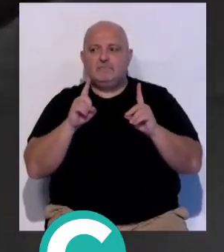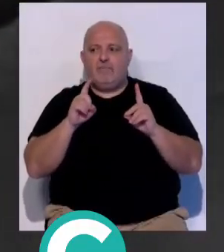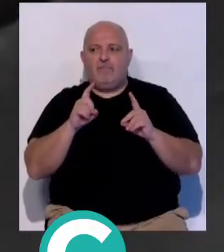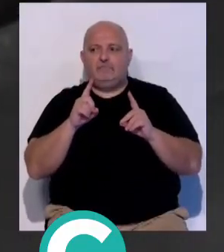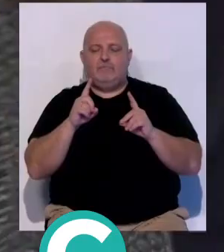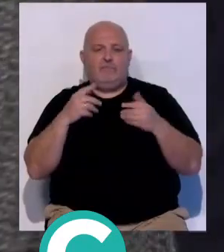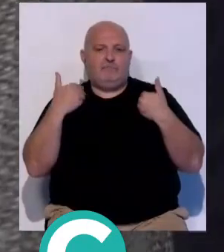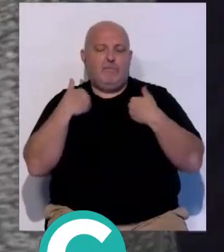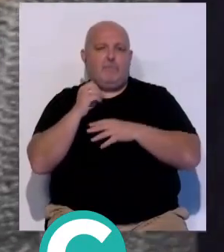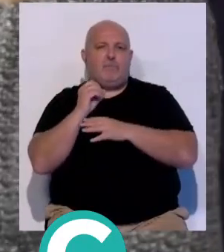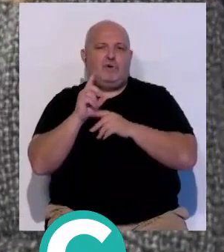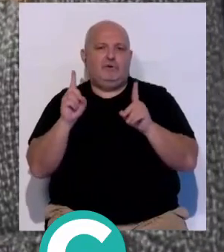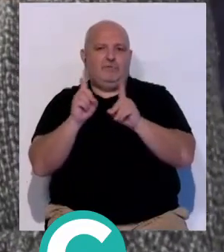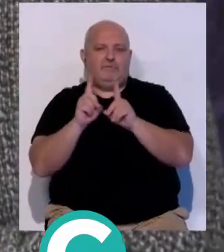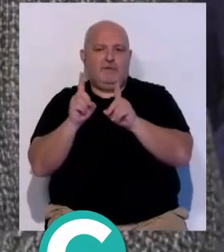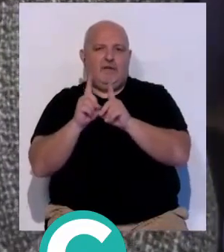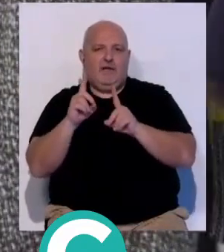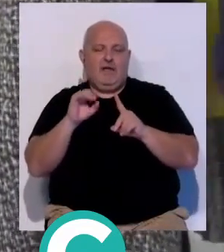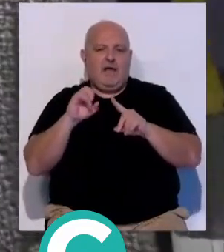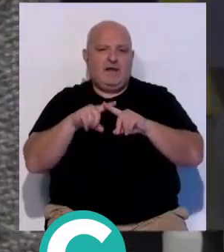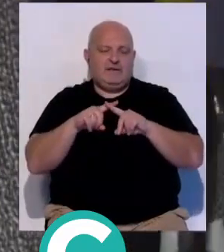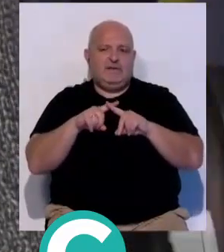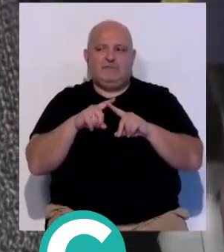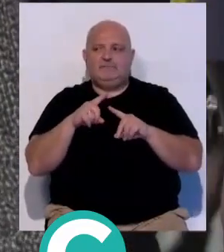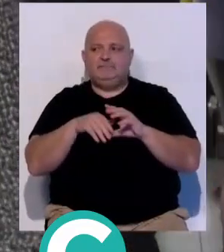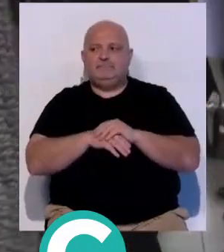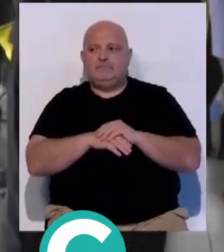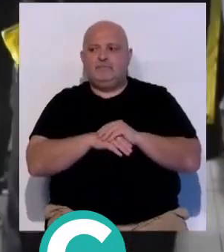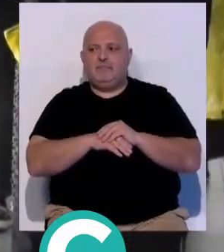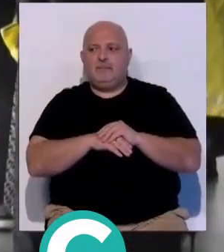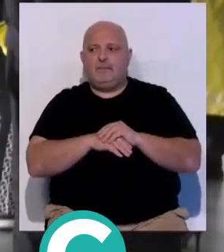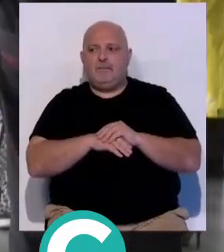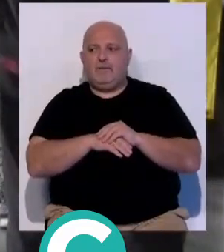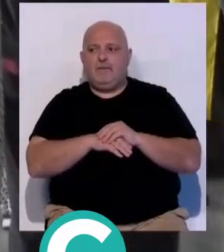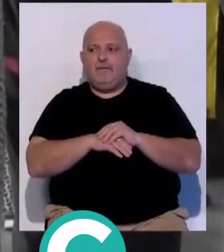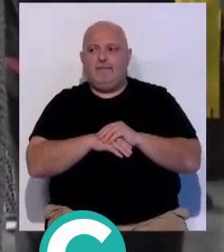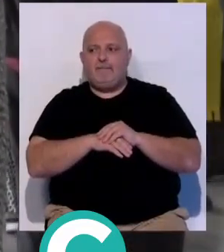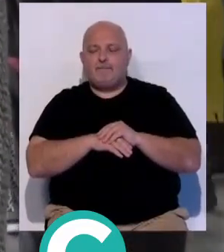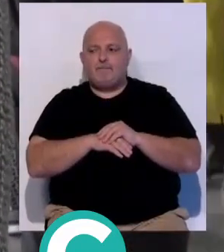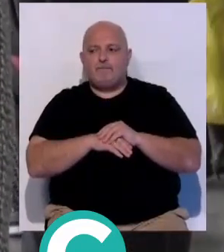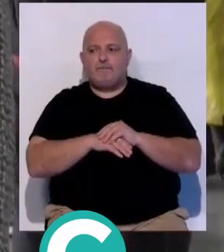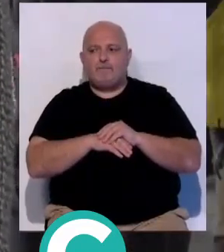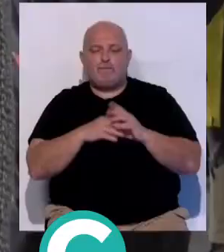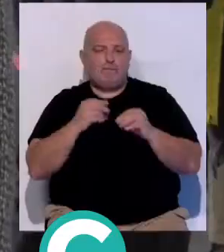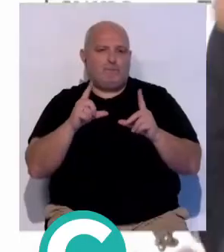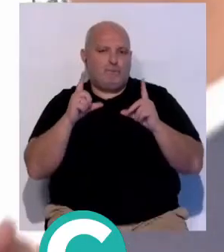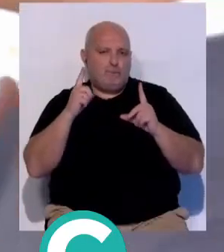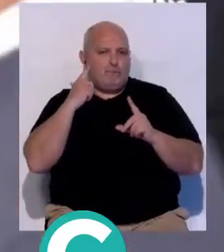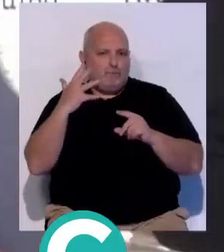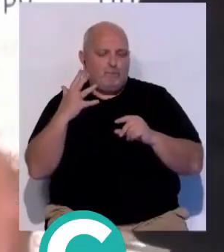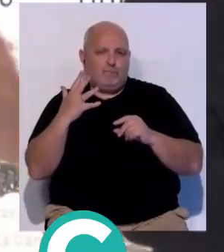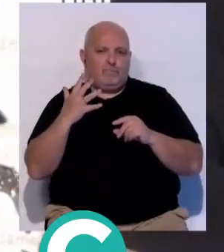de los de los ponentes como fue Alex Guillermo luego muchas personalidades de la el ex alcalde